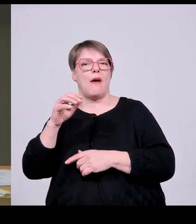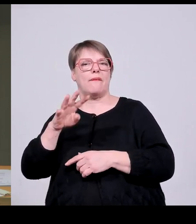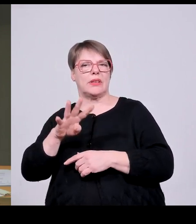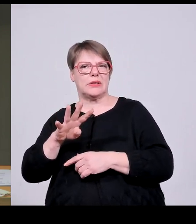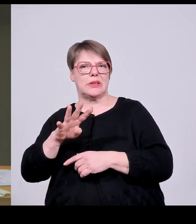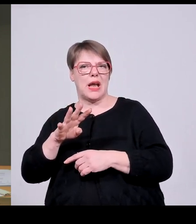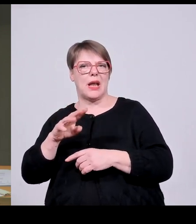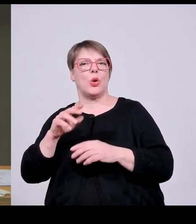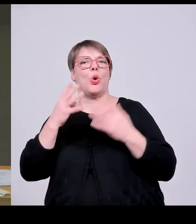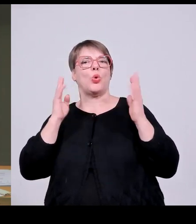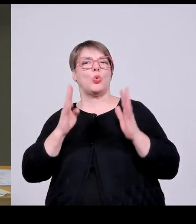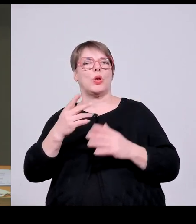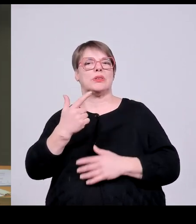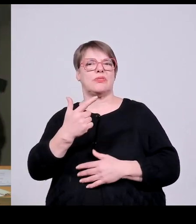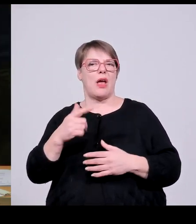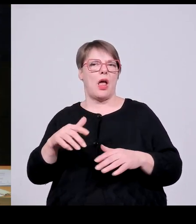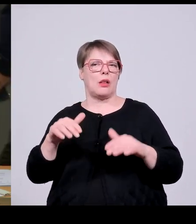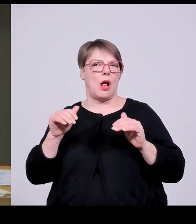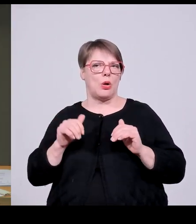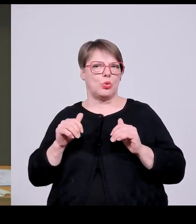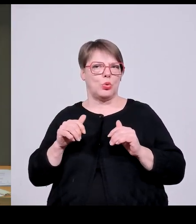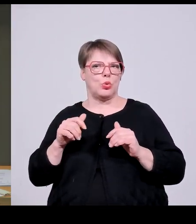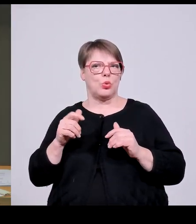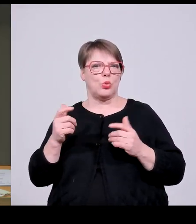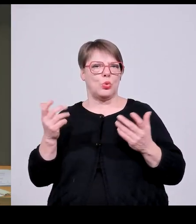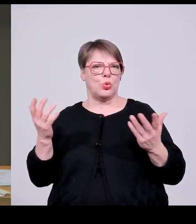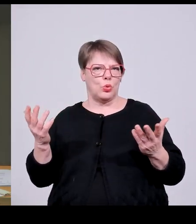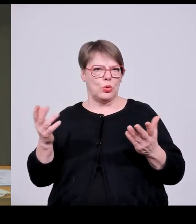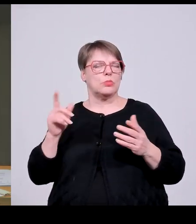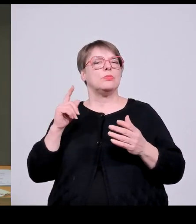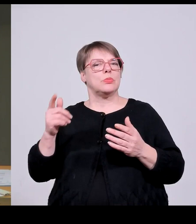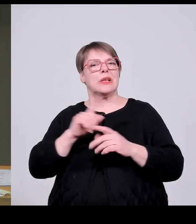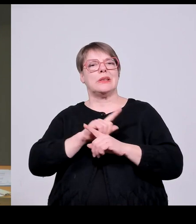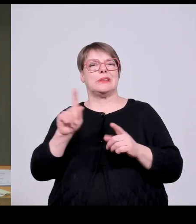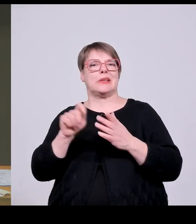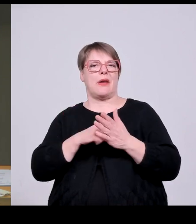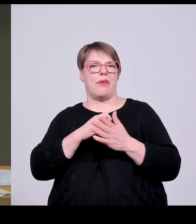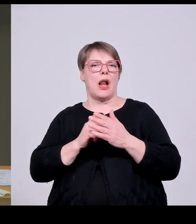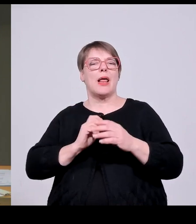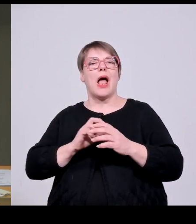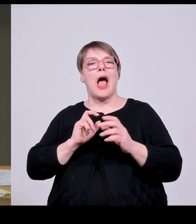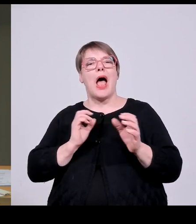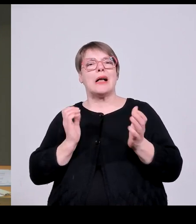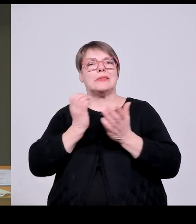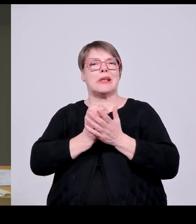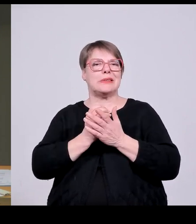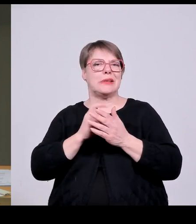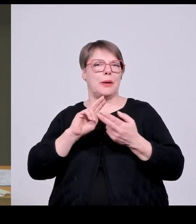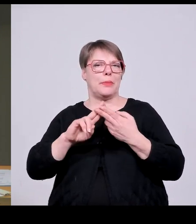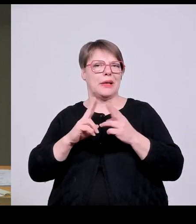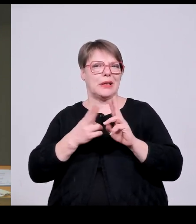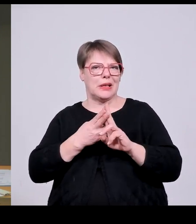Abgrund unter Thorsten Weiß gültig 123 ungültig eine Jahr 15 Nein ,101, Enthaltung sieben damit nicht gewählt.